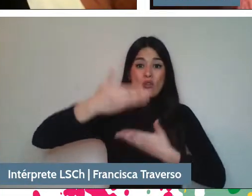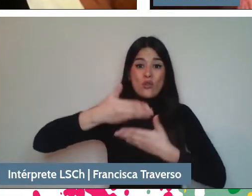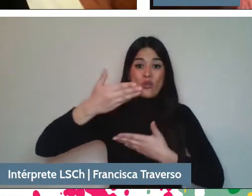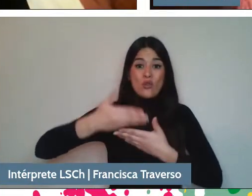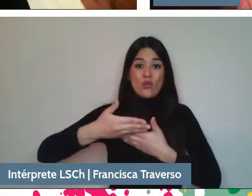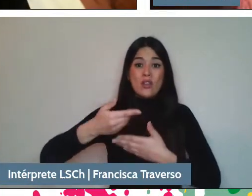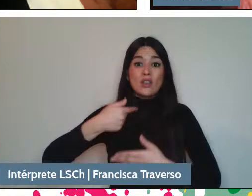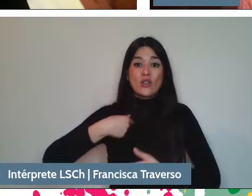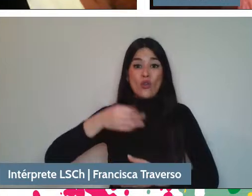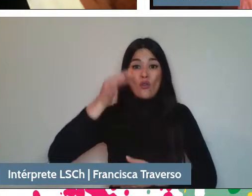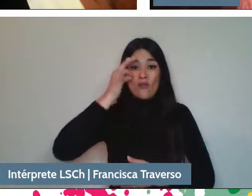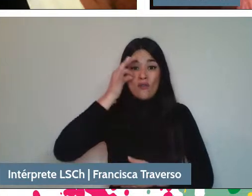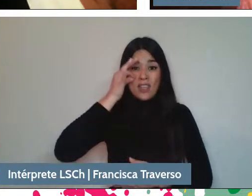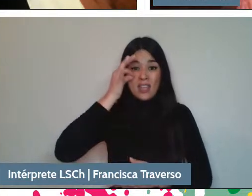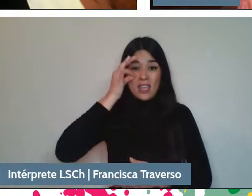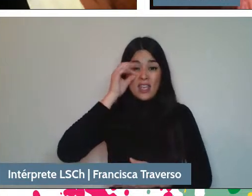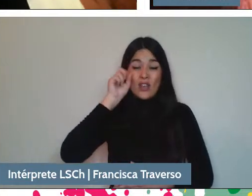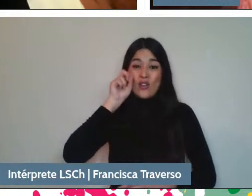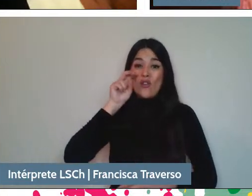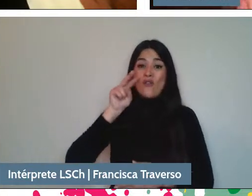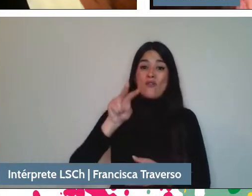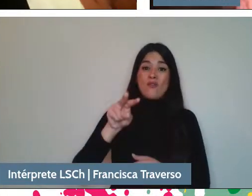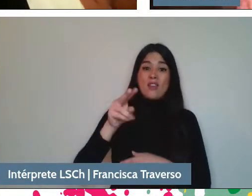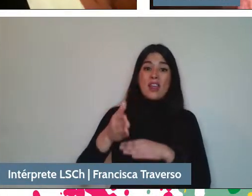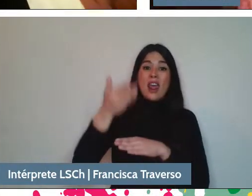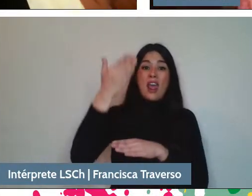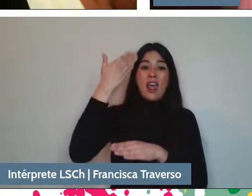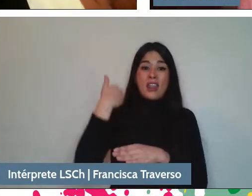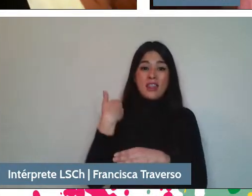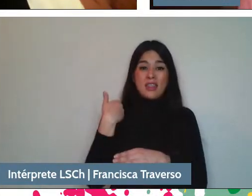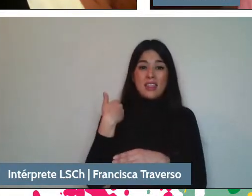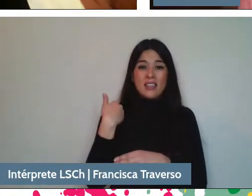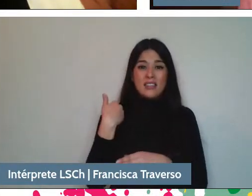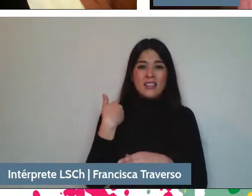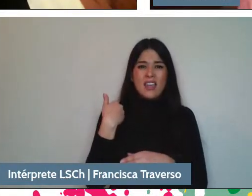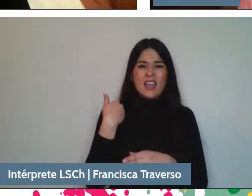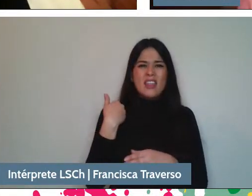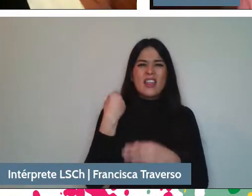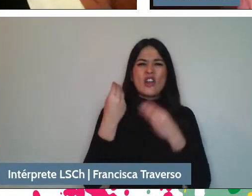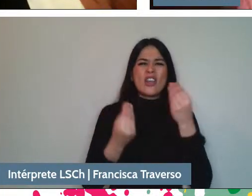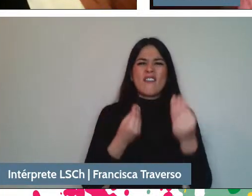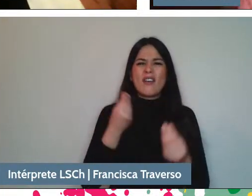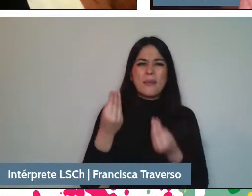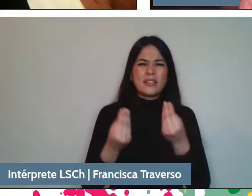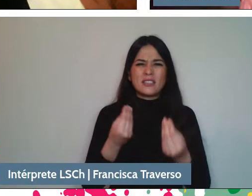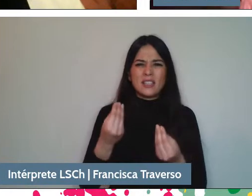Yo vi los restos de lo que iba a quedar del universo de la Unidad Popular.